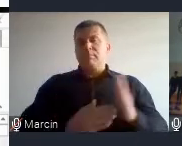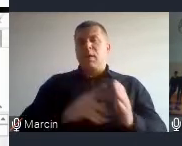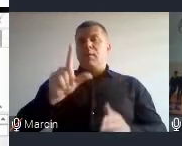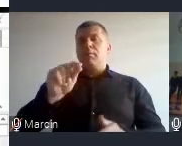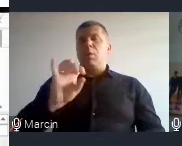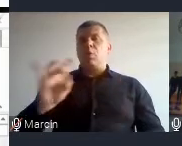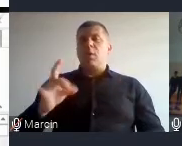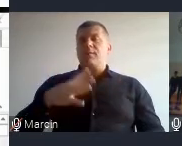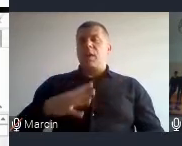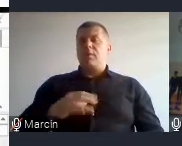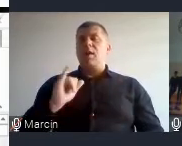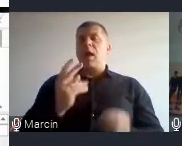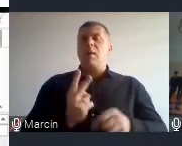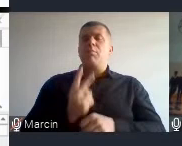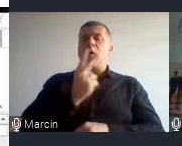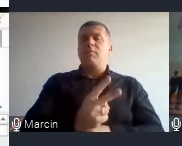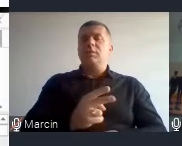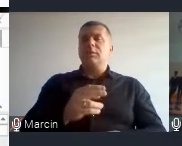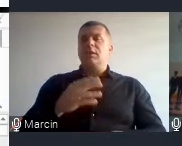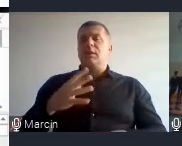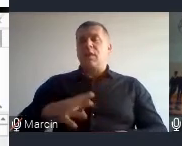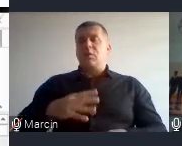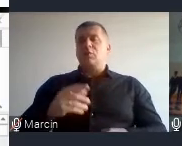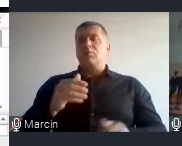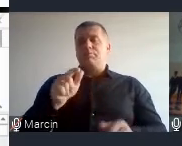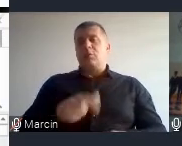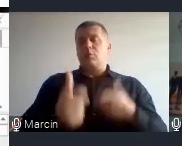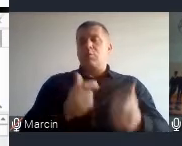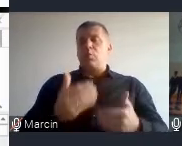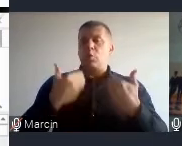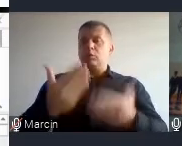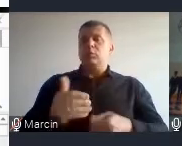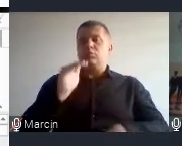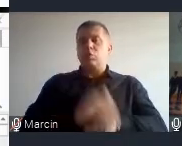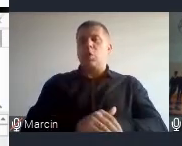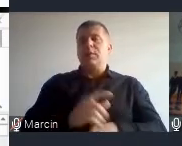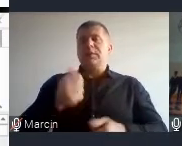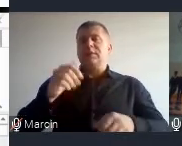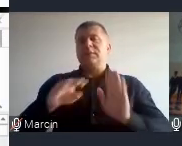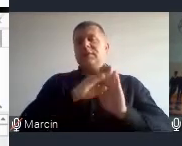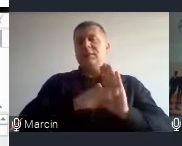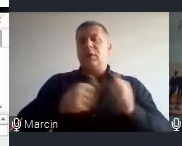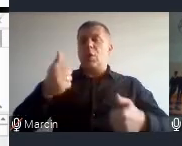Powyżej jakich wartości zamówienia będziemy udzielać go zgodnie z zasadą konkurencyjności.